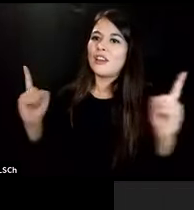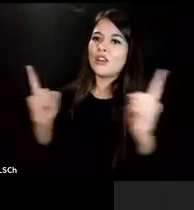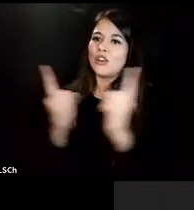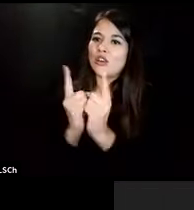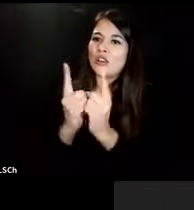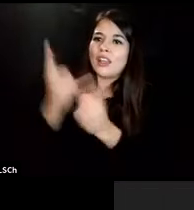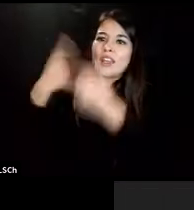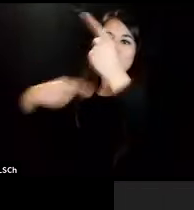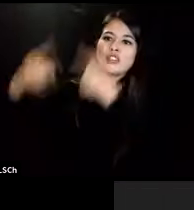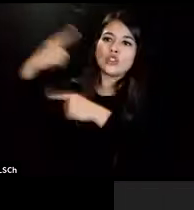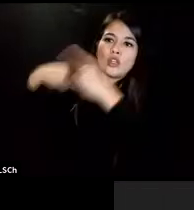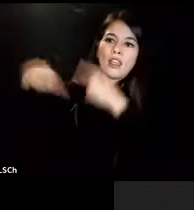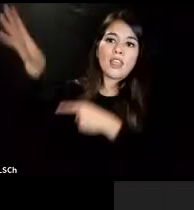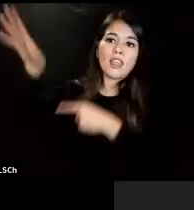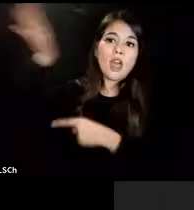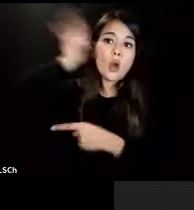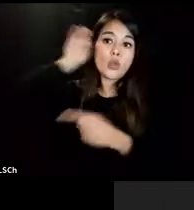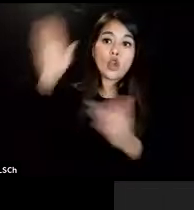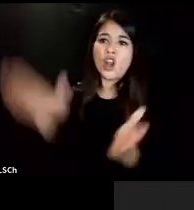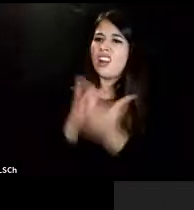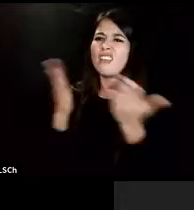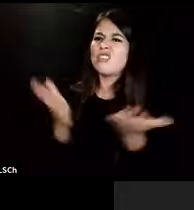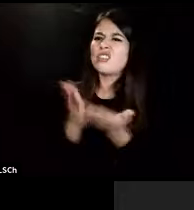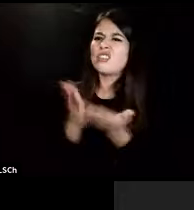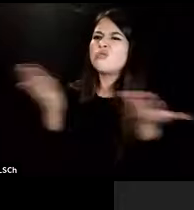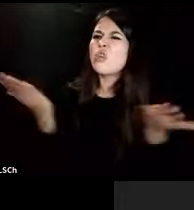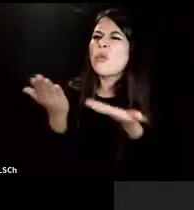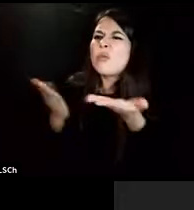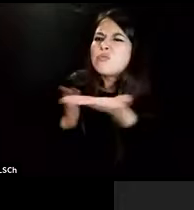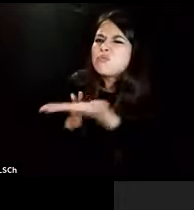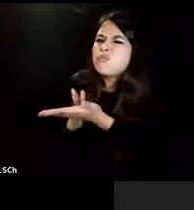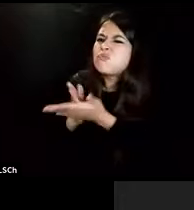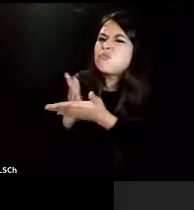Los audiolibros comienzan en los años 30